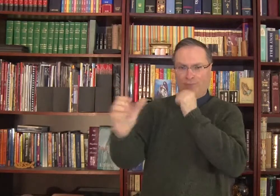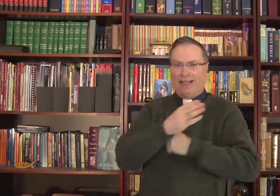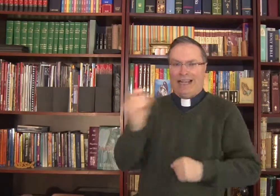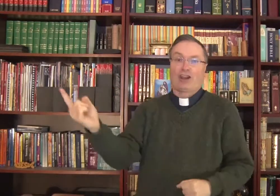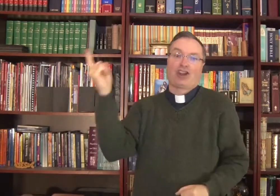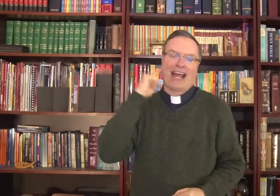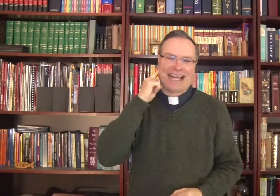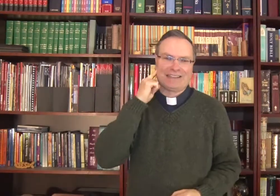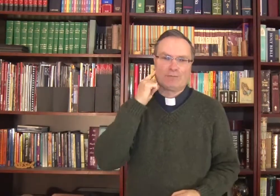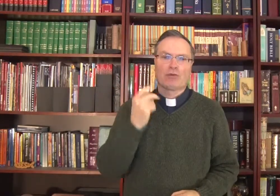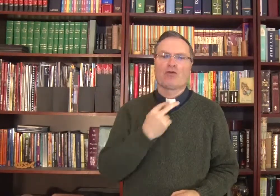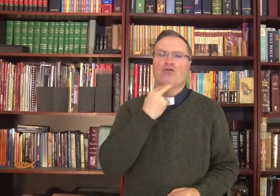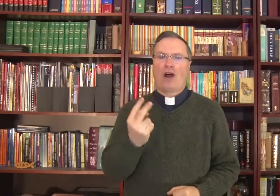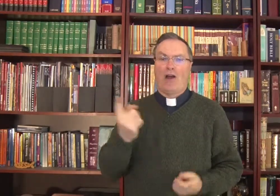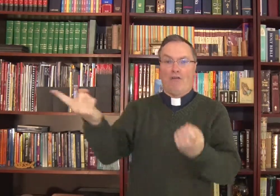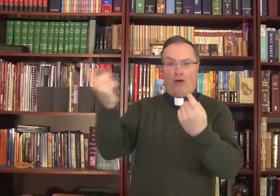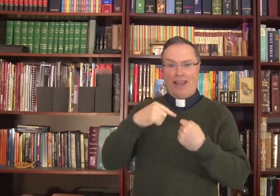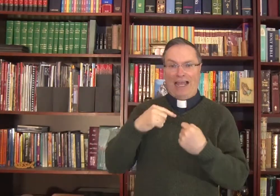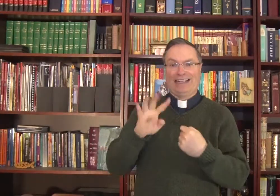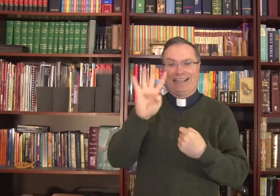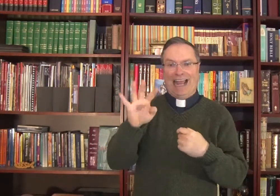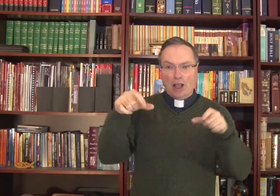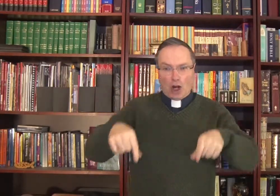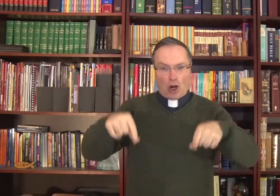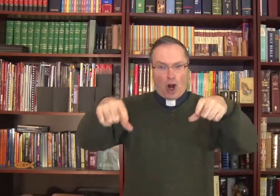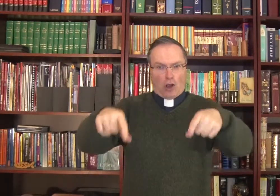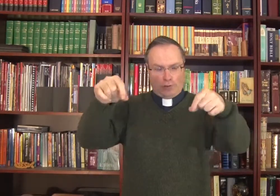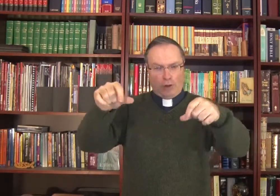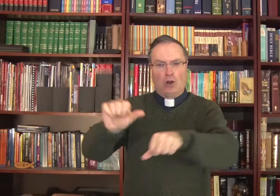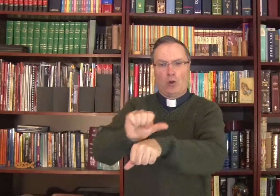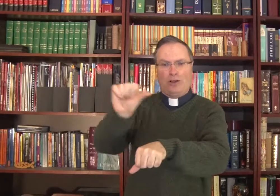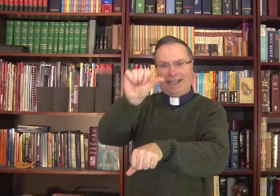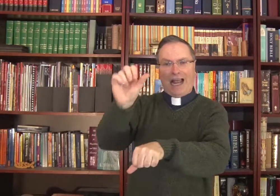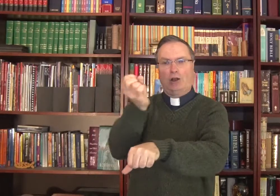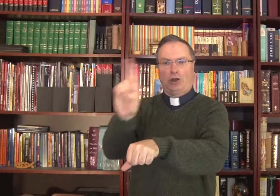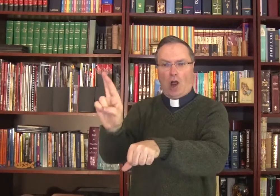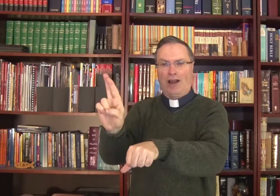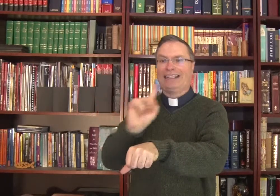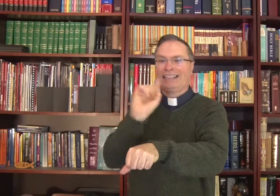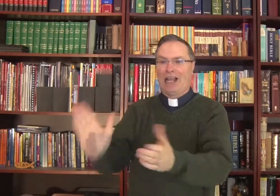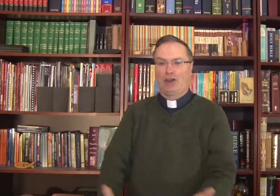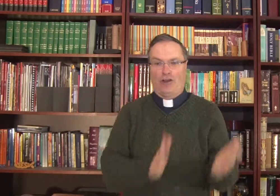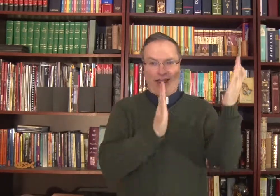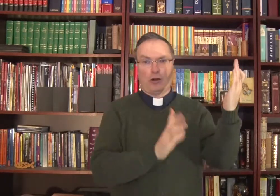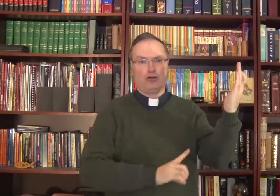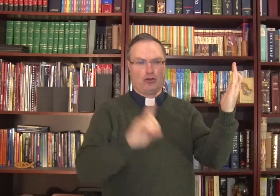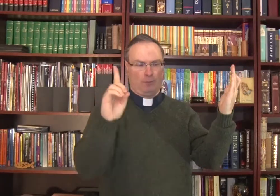et j’entendis une voix venant des quatre cornes de l’autel d’or qui est devant Dieu.